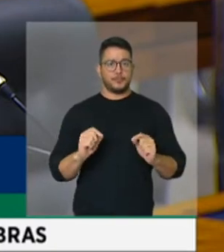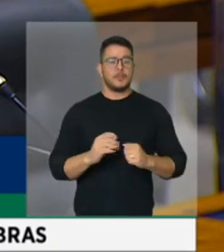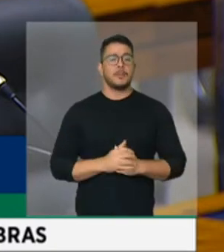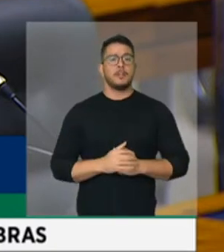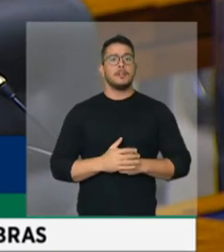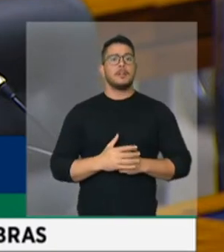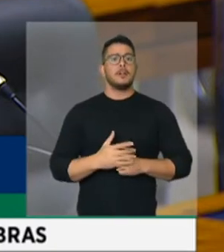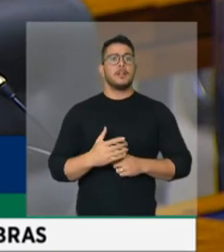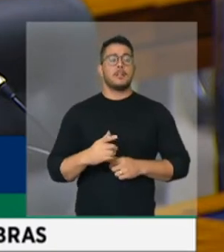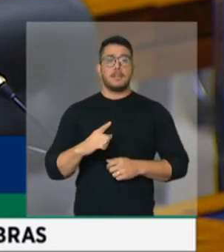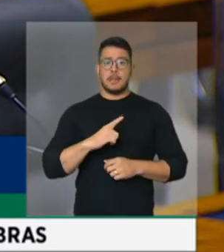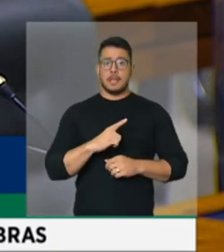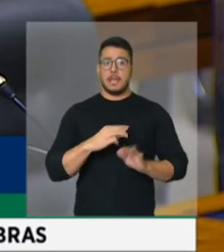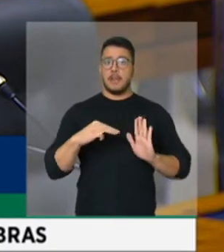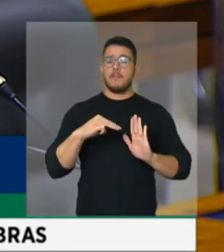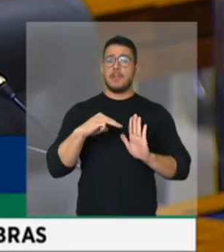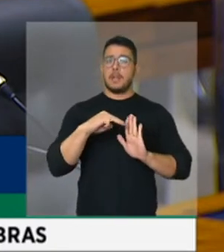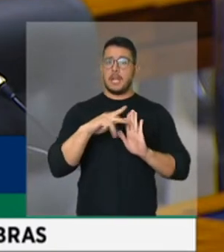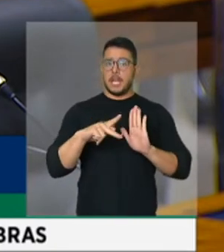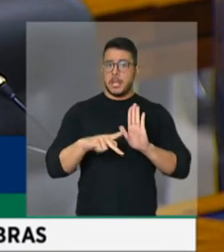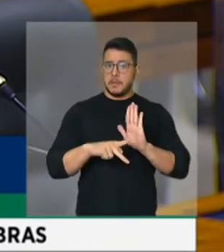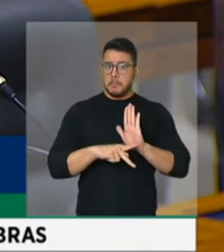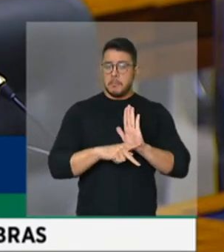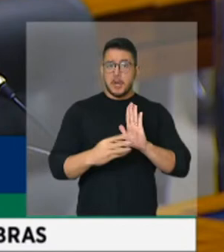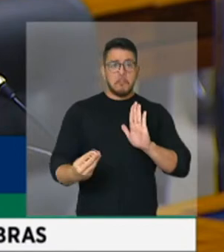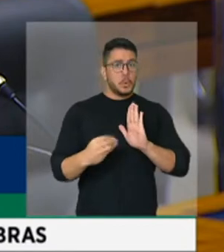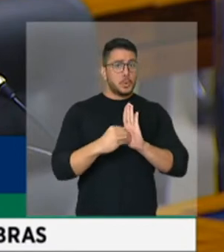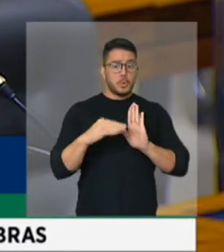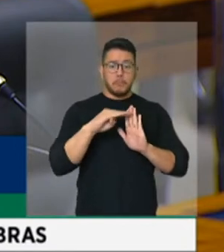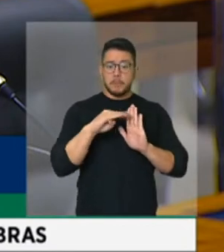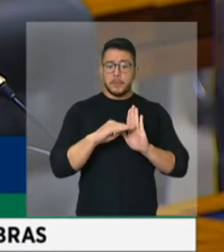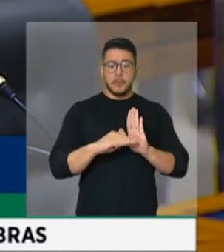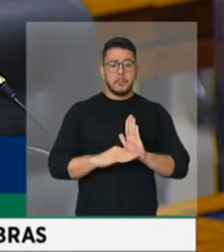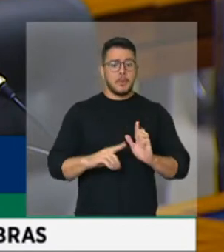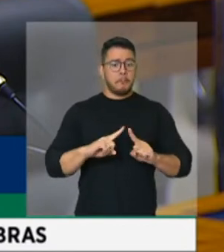PRESENTE SESSÃO, SEM QUE OUTRAS MPS MAIS ANTIGAS IGUALMENTE PREPARADAS PARA A LEITURA, PRONTAS PARA SEREM